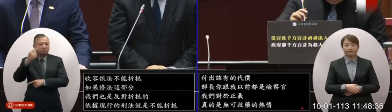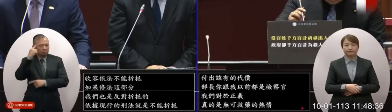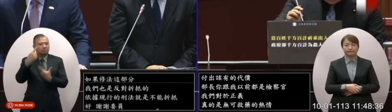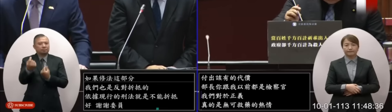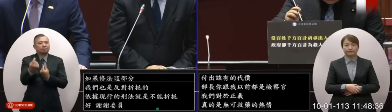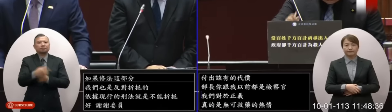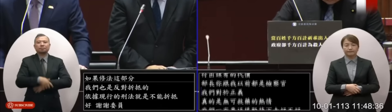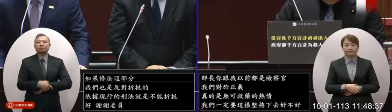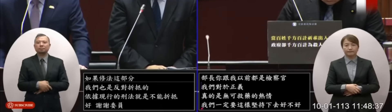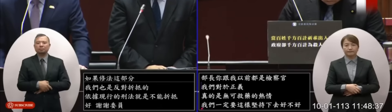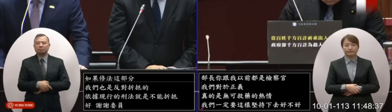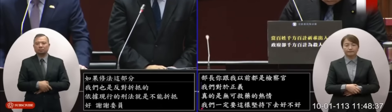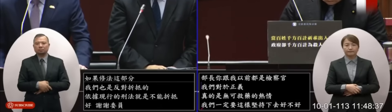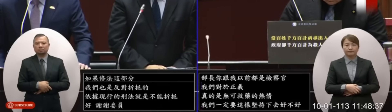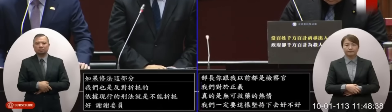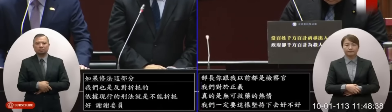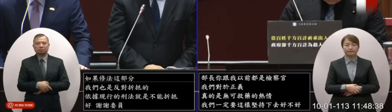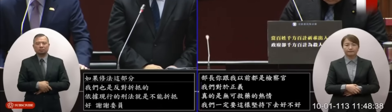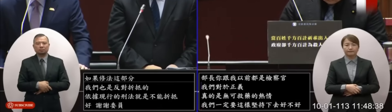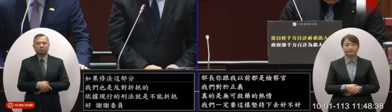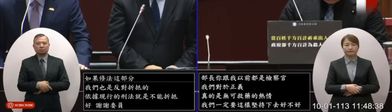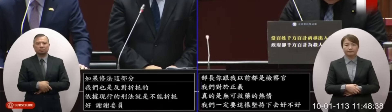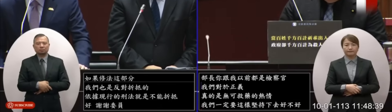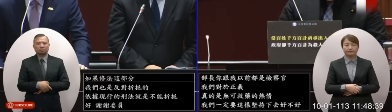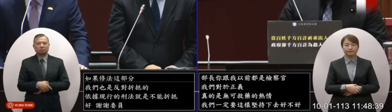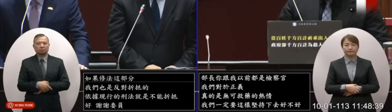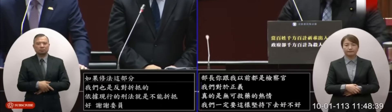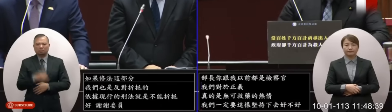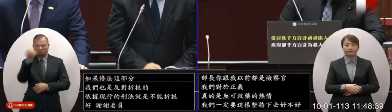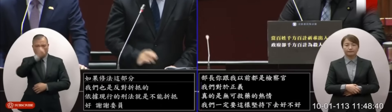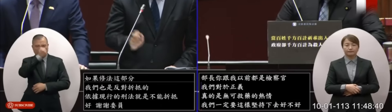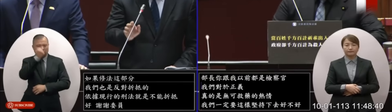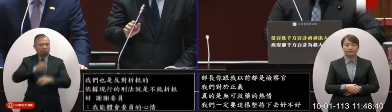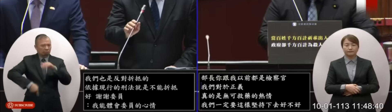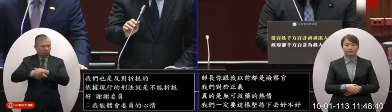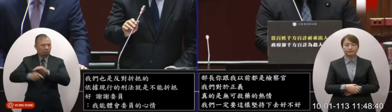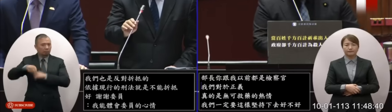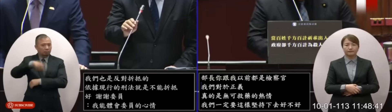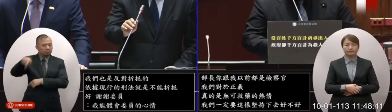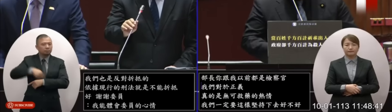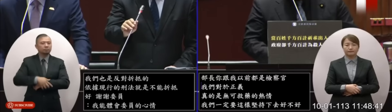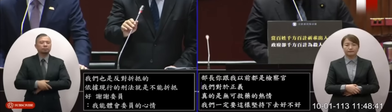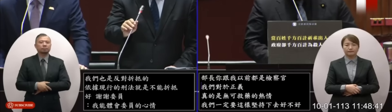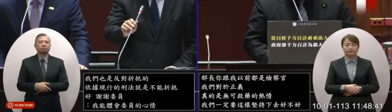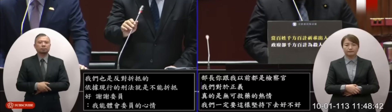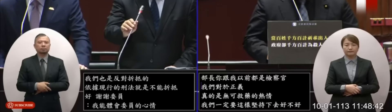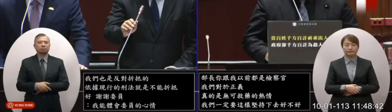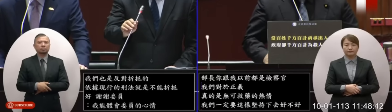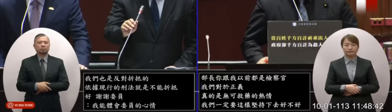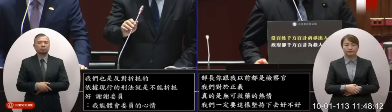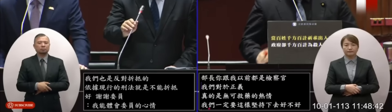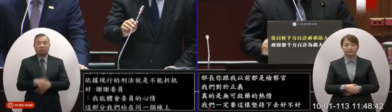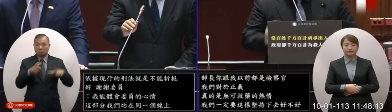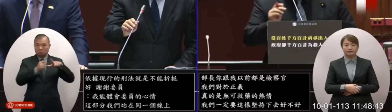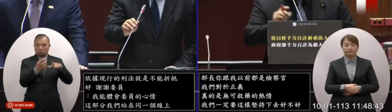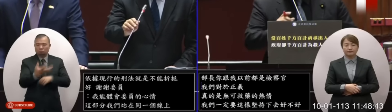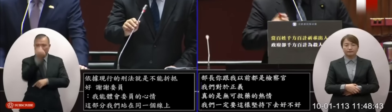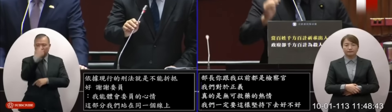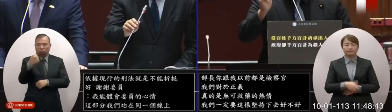對這種在這些為非作歹的這些歹徒啊 我覺得公權力一定要伸張起來 謝謝院長